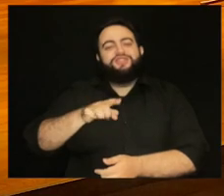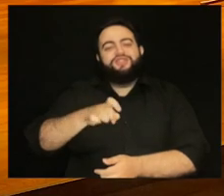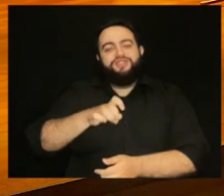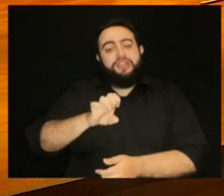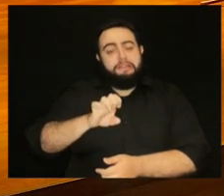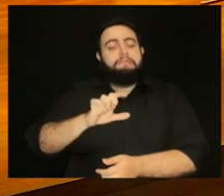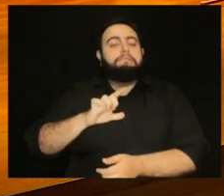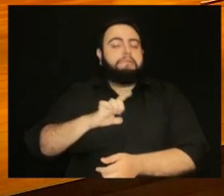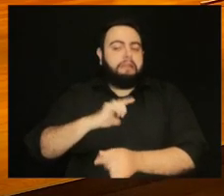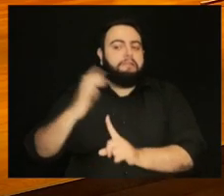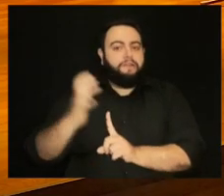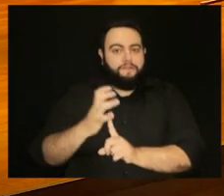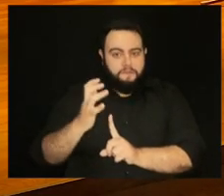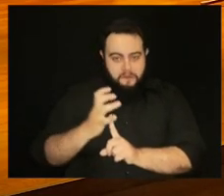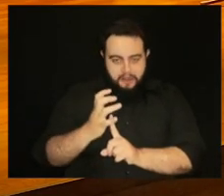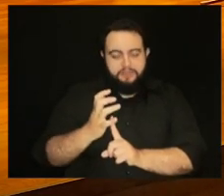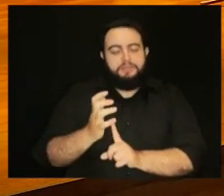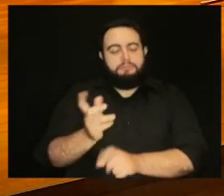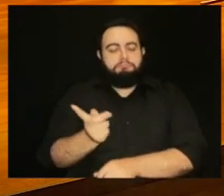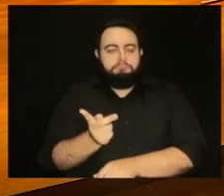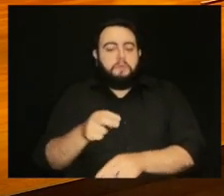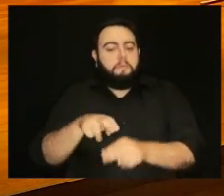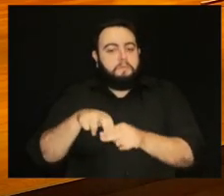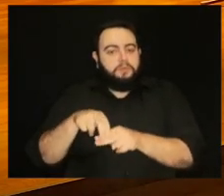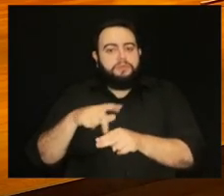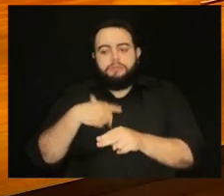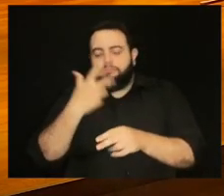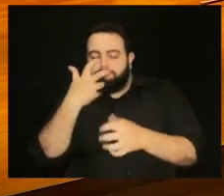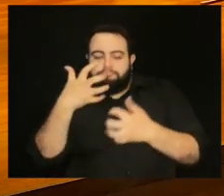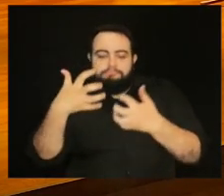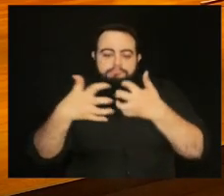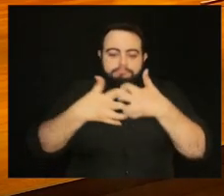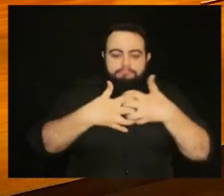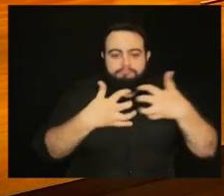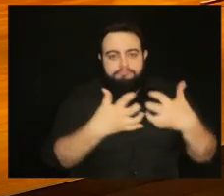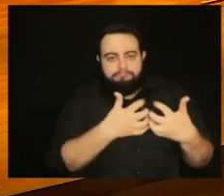como a vaneira e o vaneirão tem, por isso que uma coisa encaixa na outra. Nos CTGs até hoje o